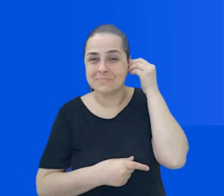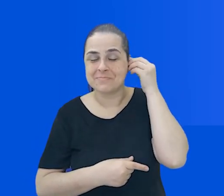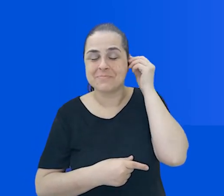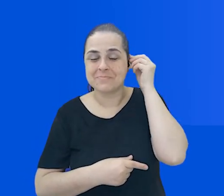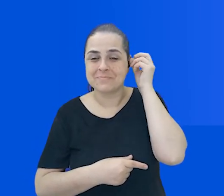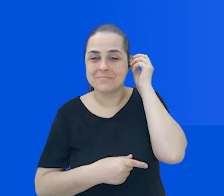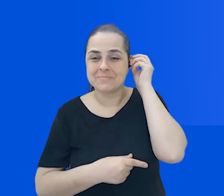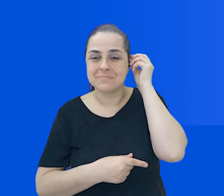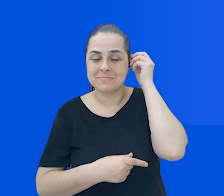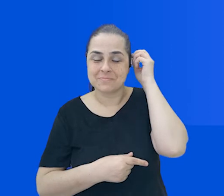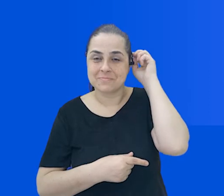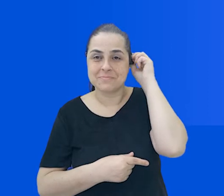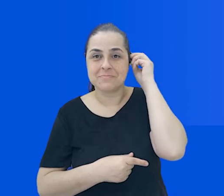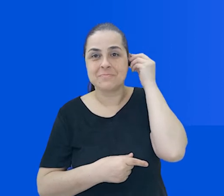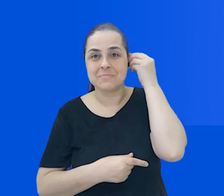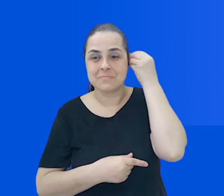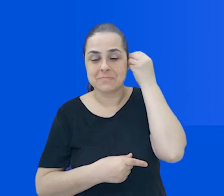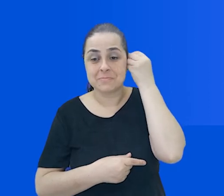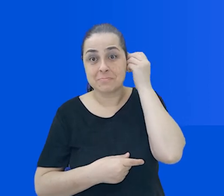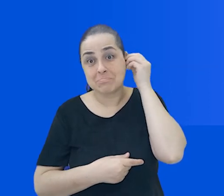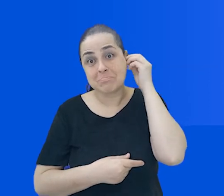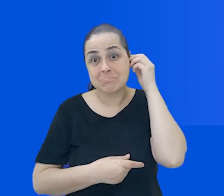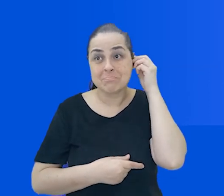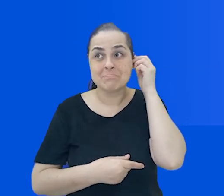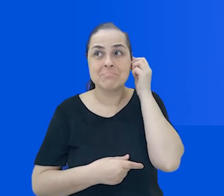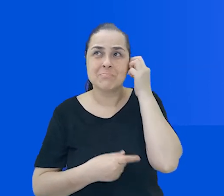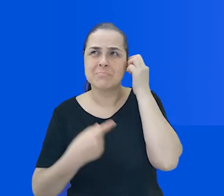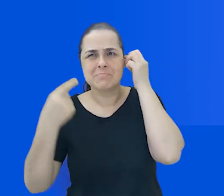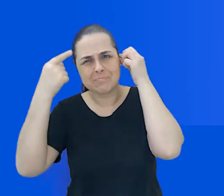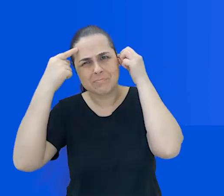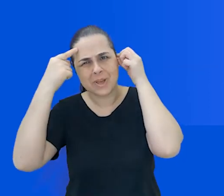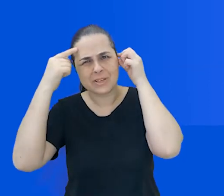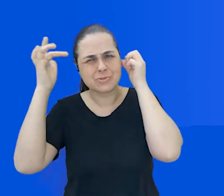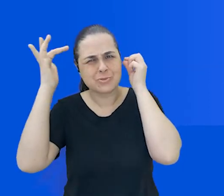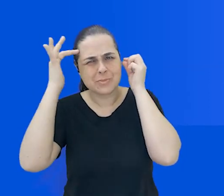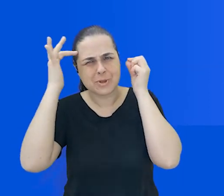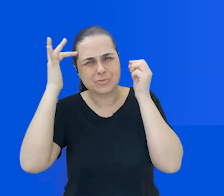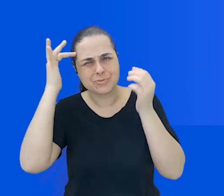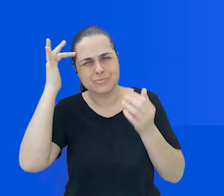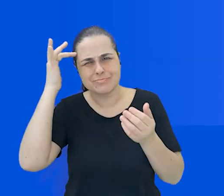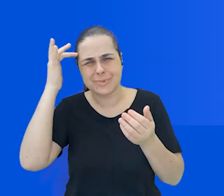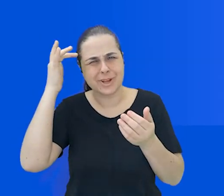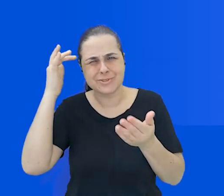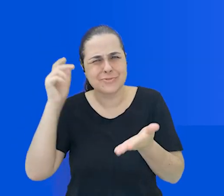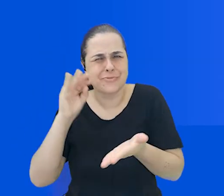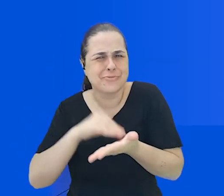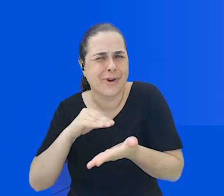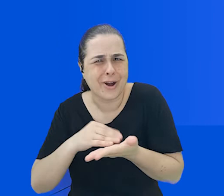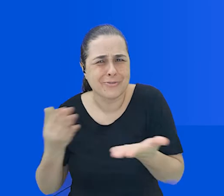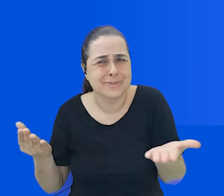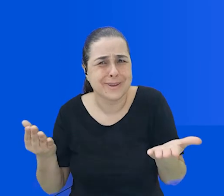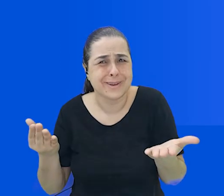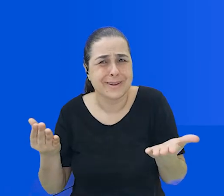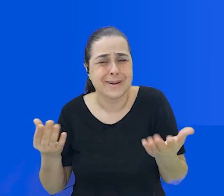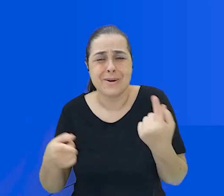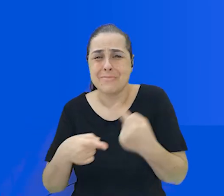Eu penso assim, eu não sei se posso chamar de imaturidade emocional. Acho que isso não existe porque a é a criança ela